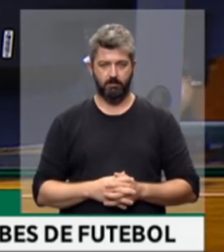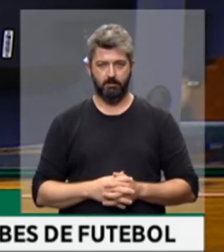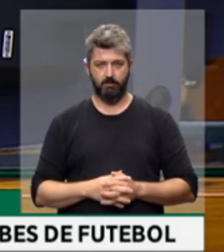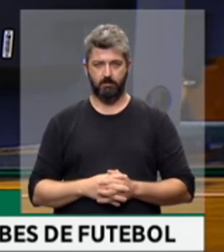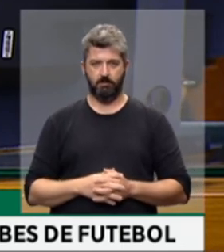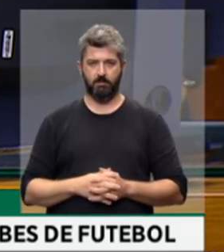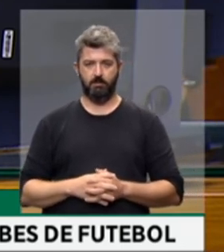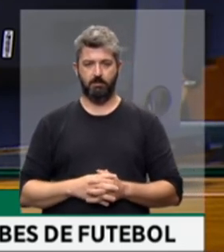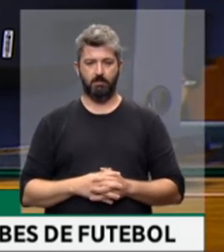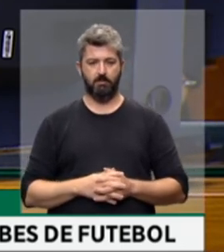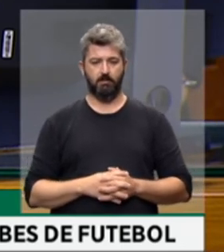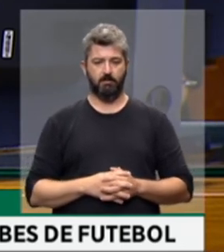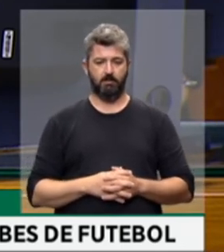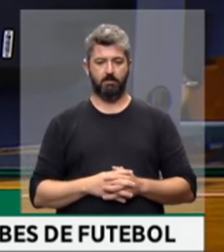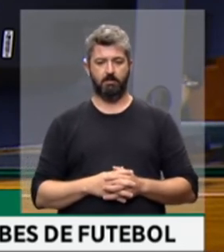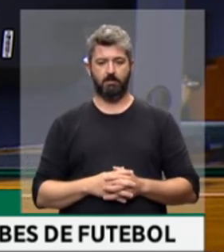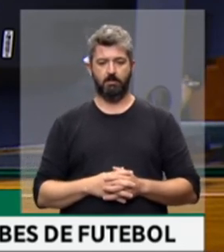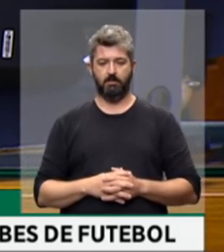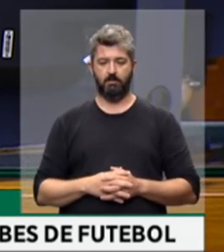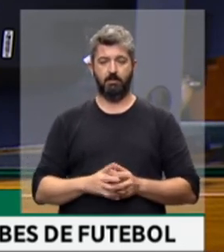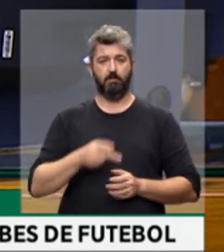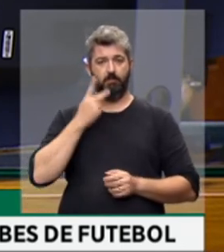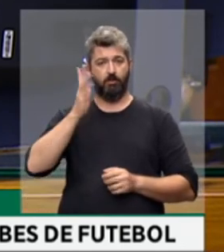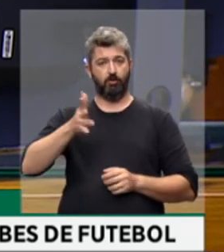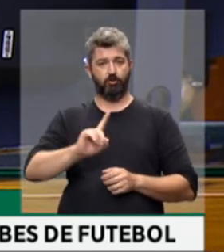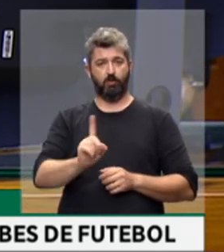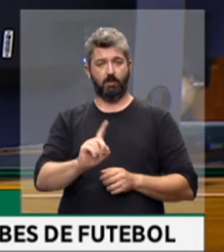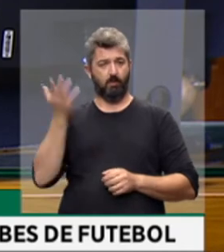PRESIDENTE... DEPUTADA ROSÂNGELA GOMES PELO REPUBLICANOS. -- [PRESIDENTE]: JÁ FOI